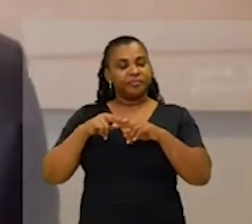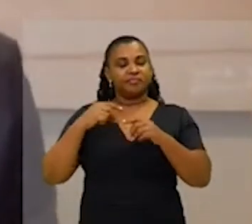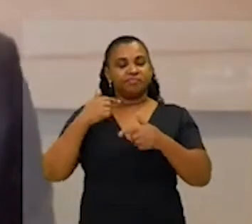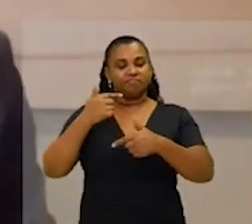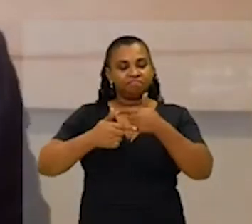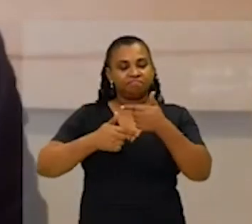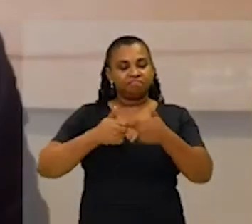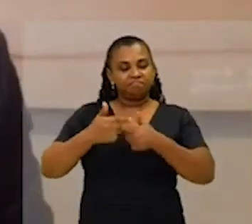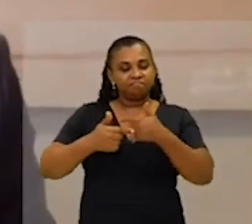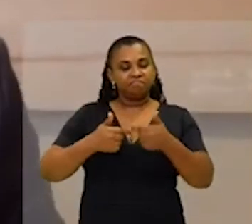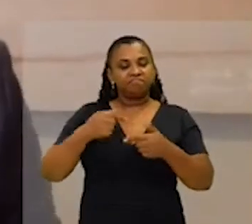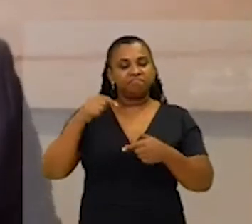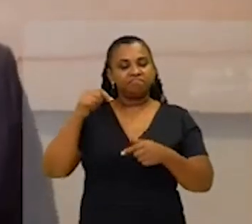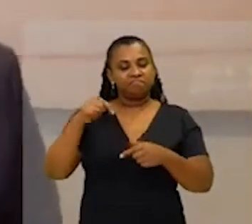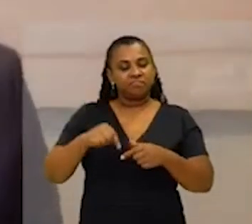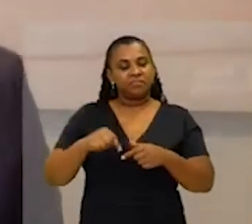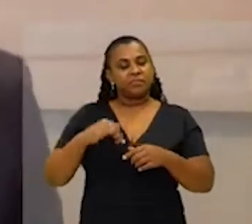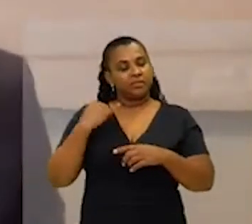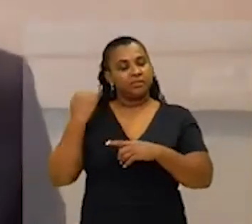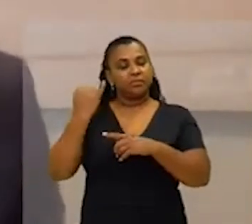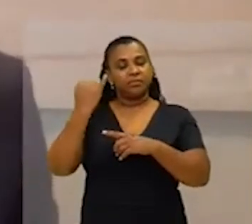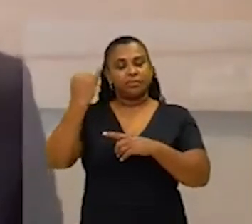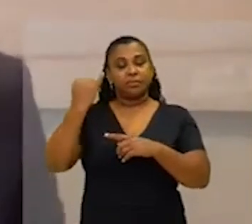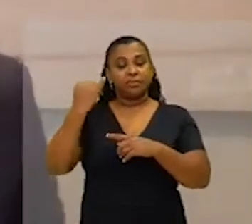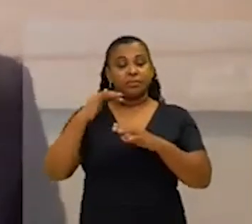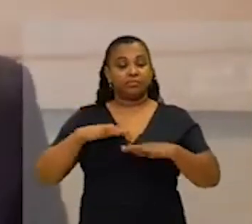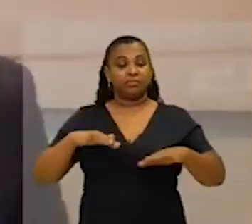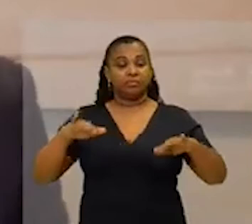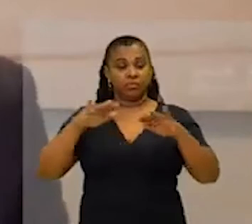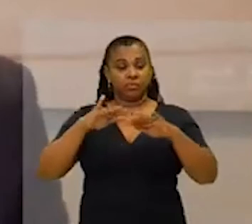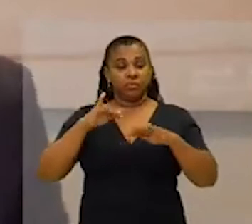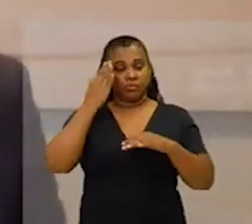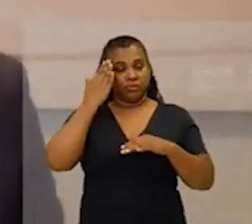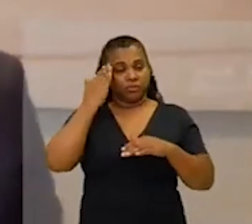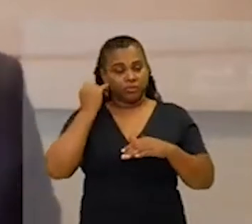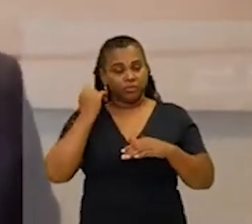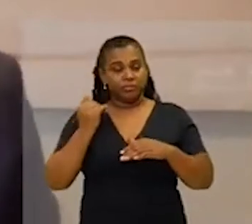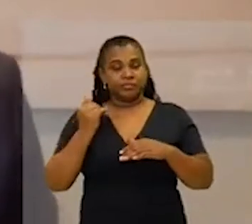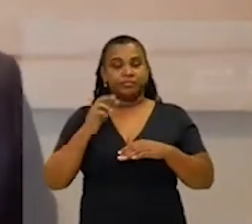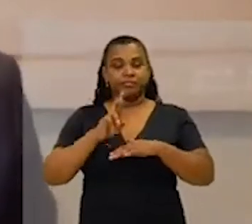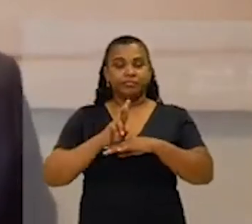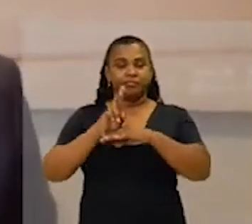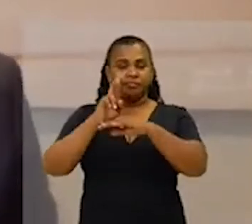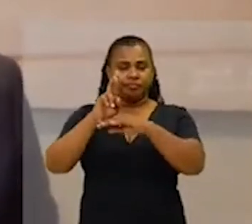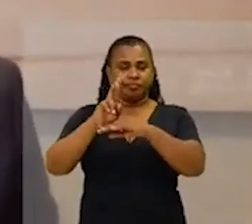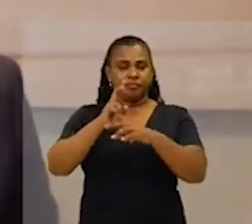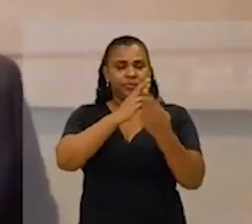mas é importante que todos saibam Veja só eu fiquei com a responsabilidade de tentar fazer